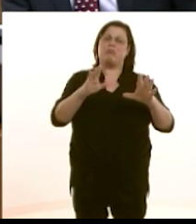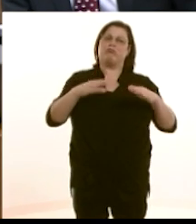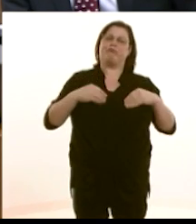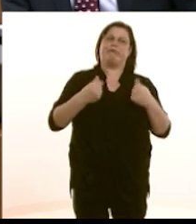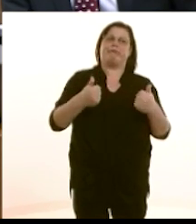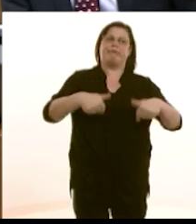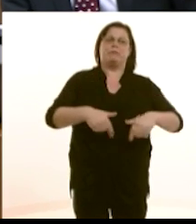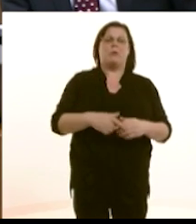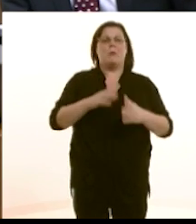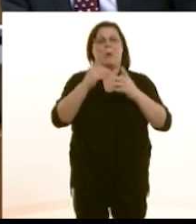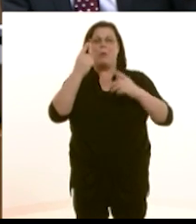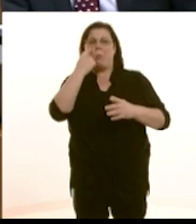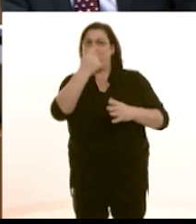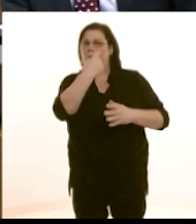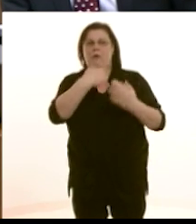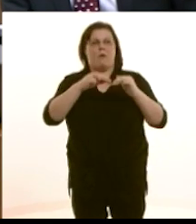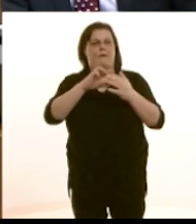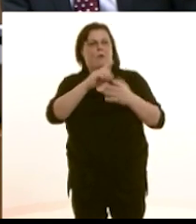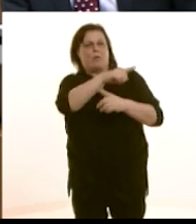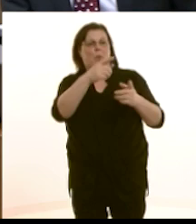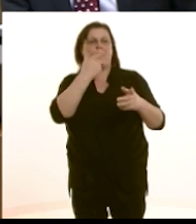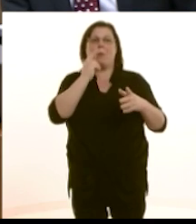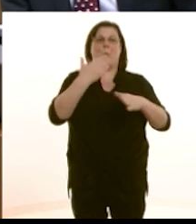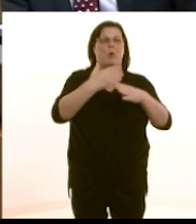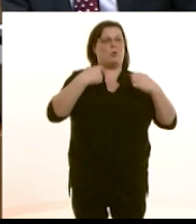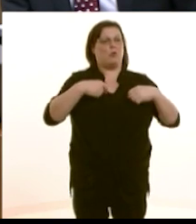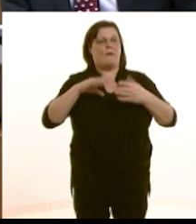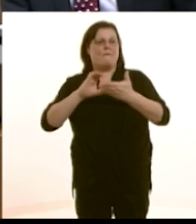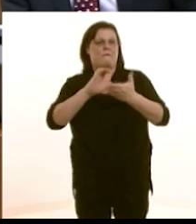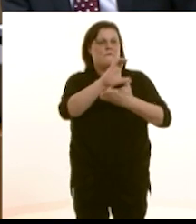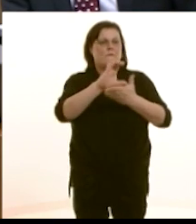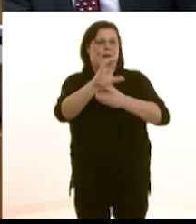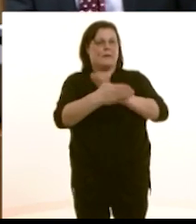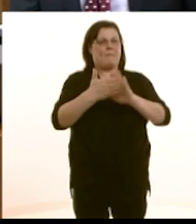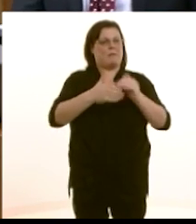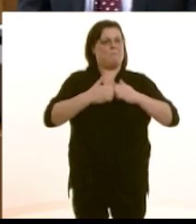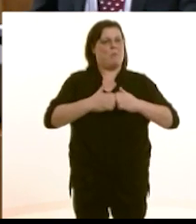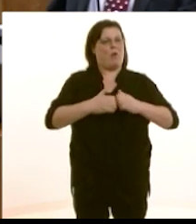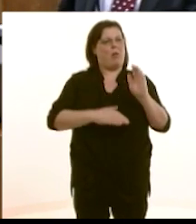you in invest in those who work in social care, their morale increases and, importantly,